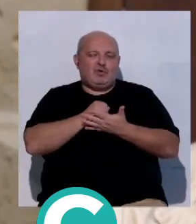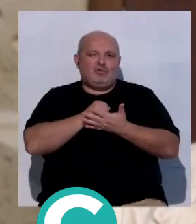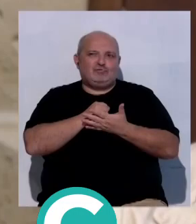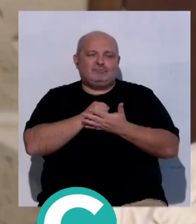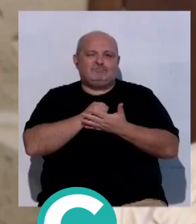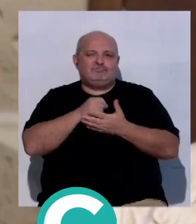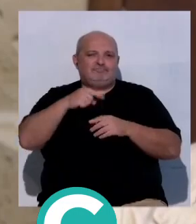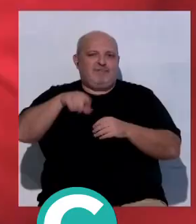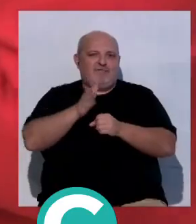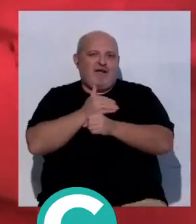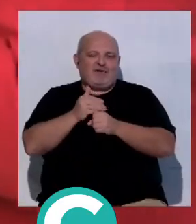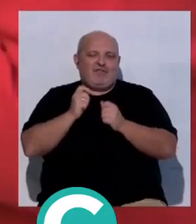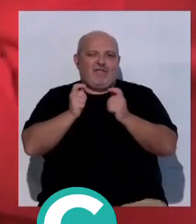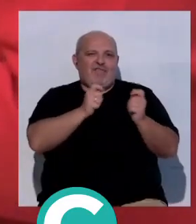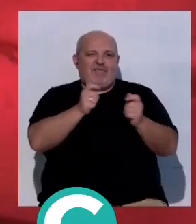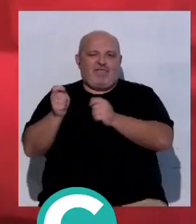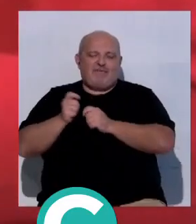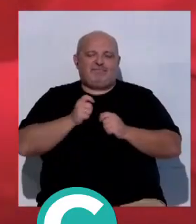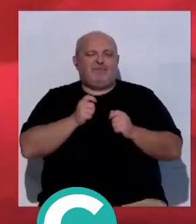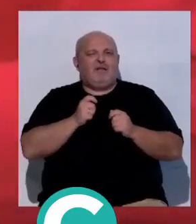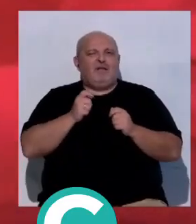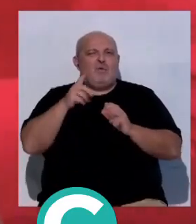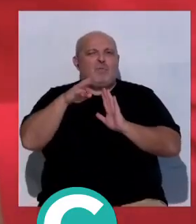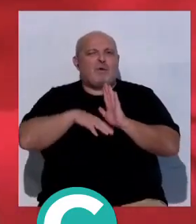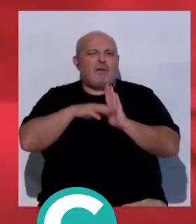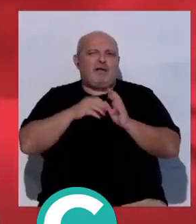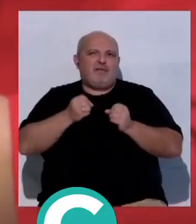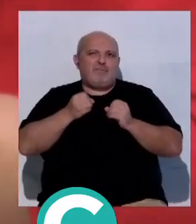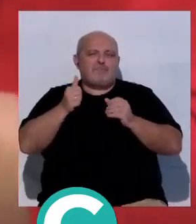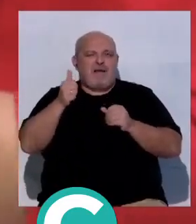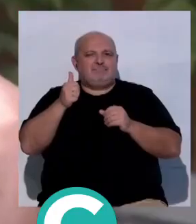nuestros barrio este año se ha querido realizar un programa informativo más sostenible con unas